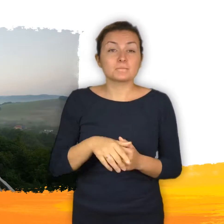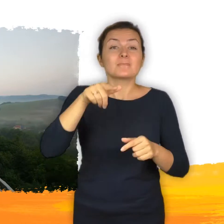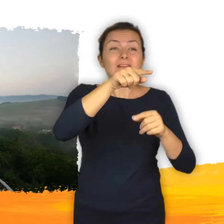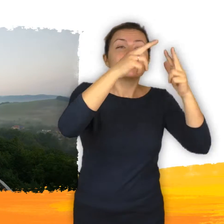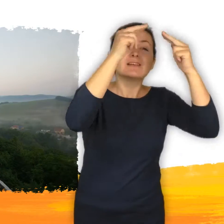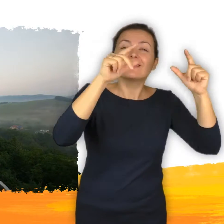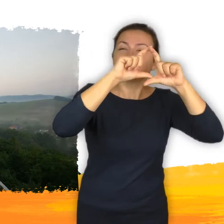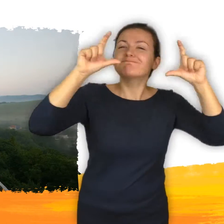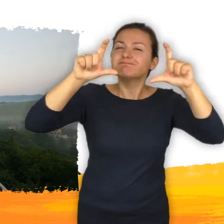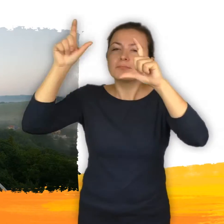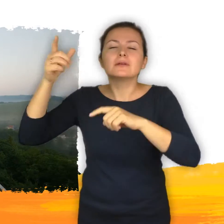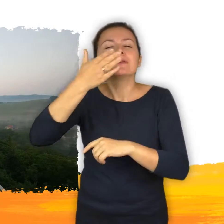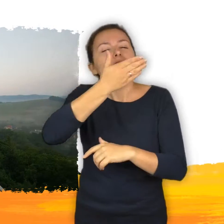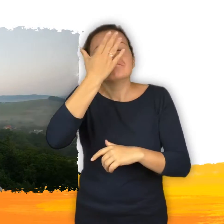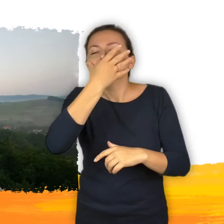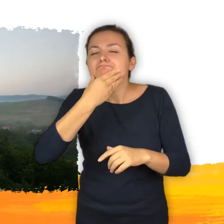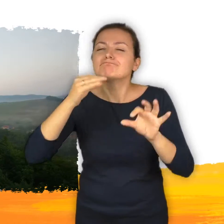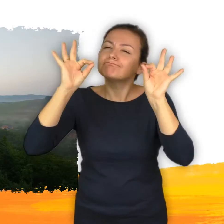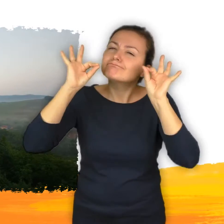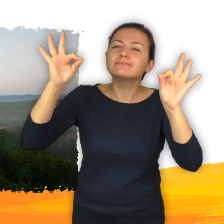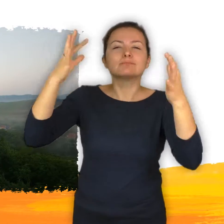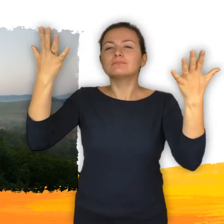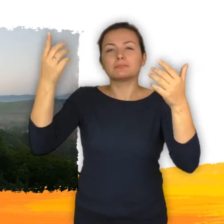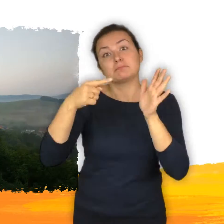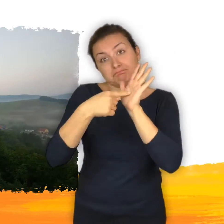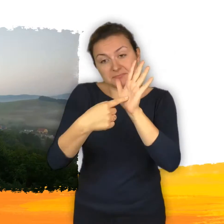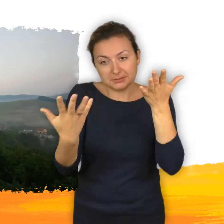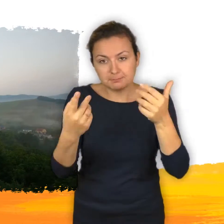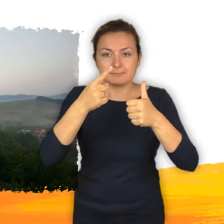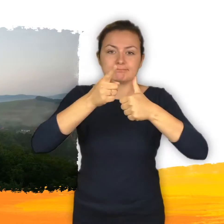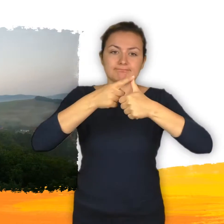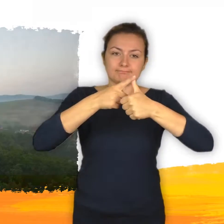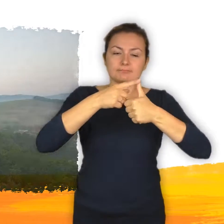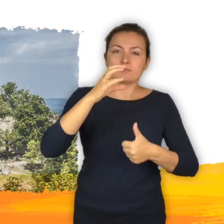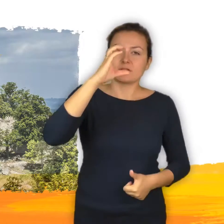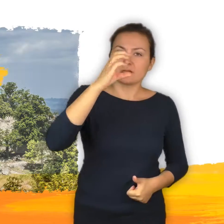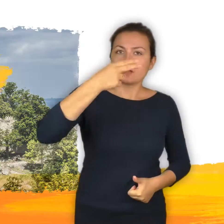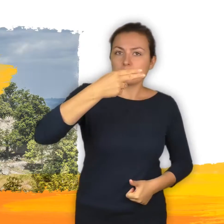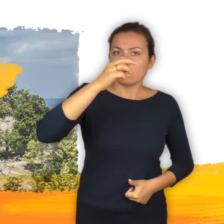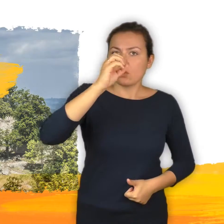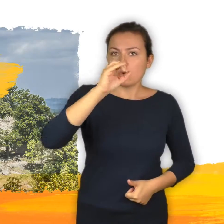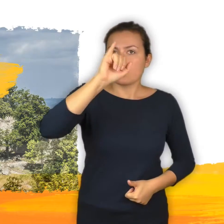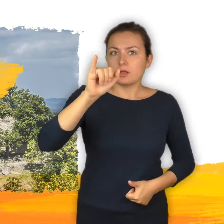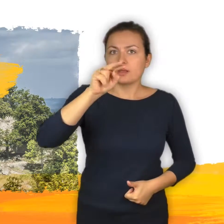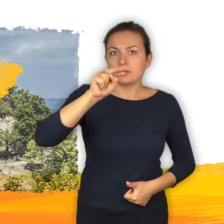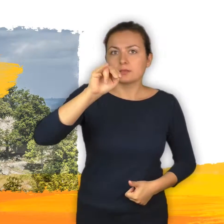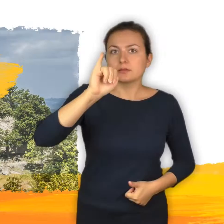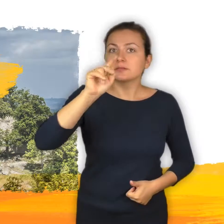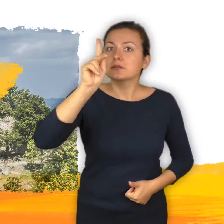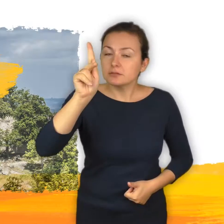Najładniejsze z tych zamków to między innymi zamek Chojnik,